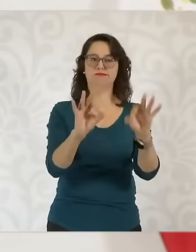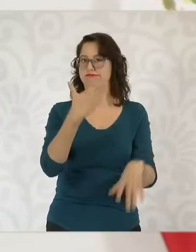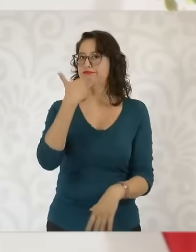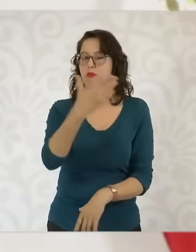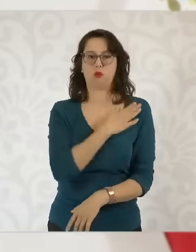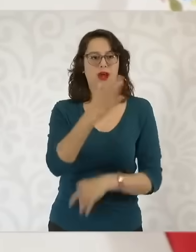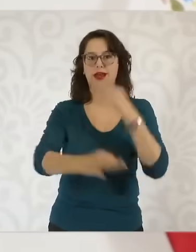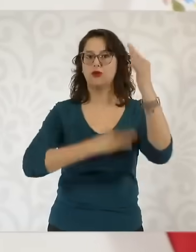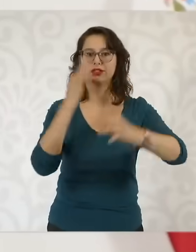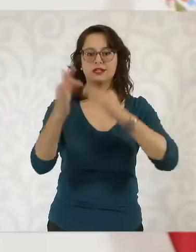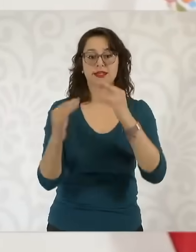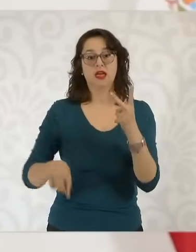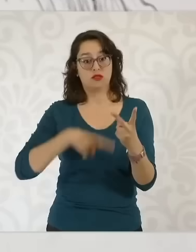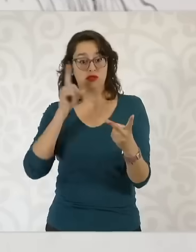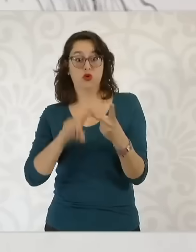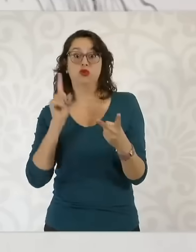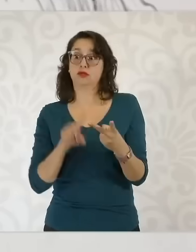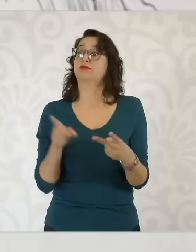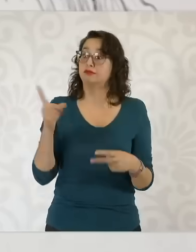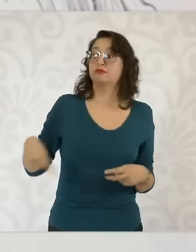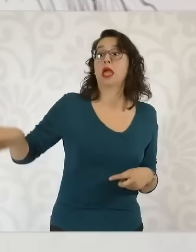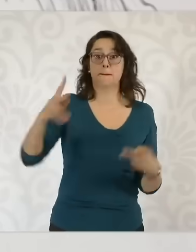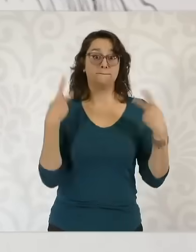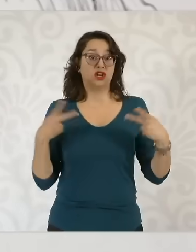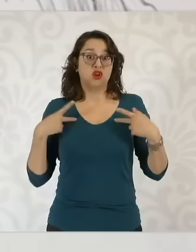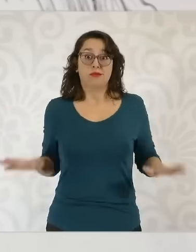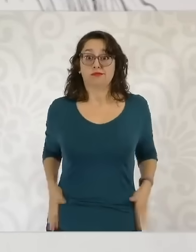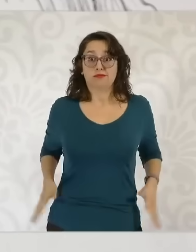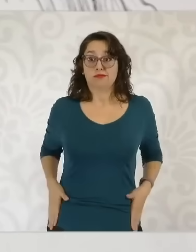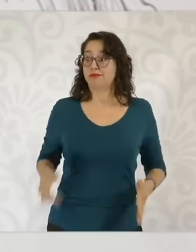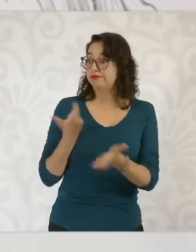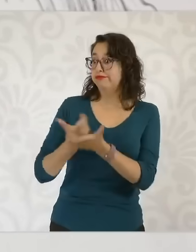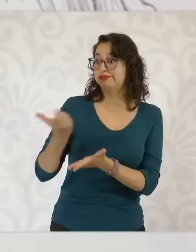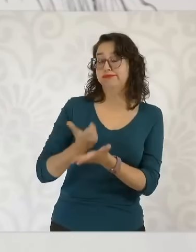el incremento en los ingresos eh derivado de la Encuesta Nacional Ingreso Gasto de los hogares.